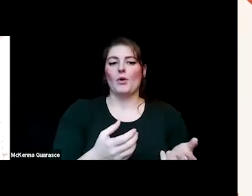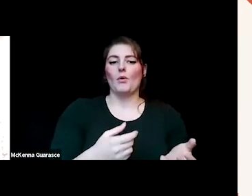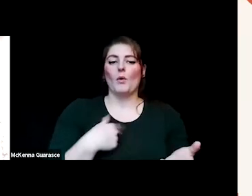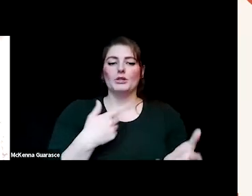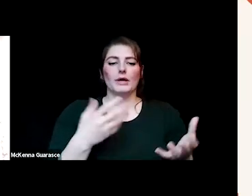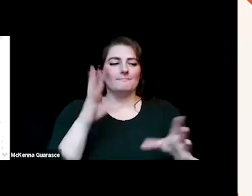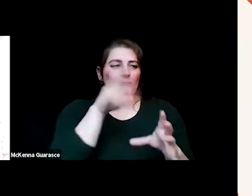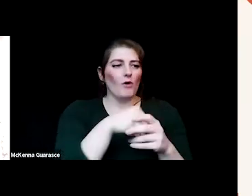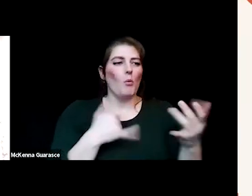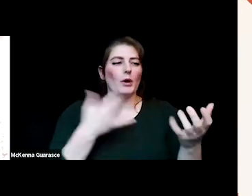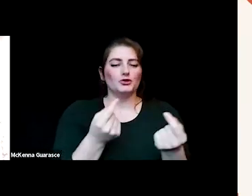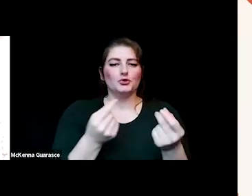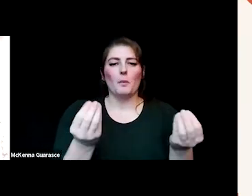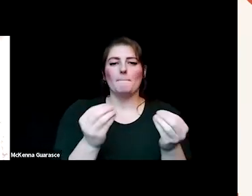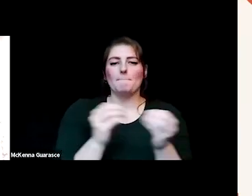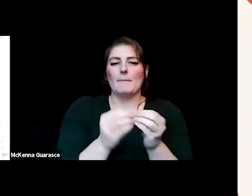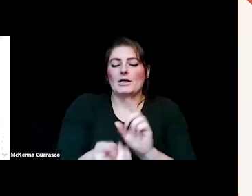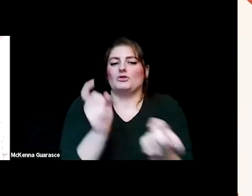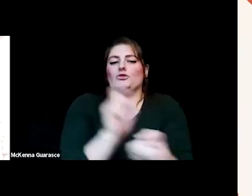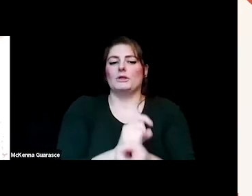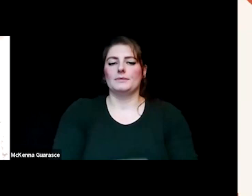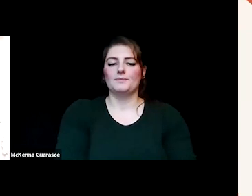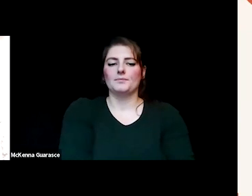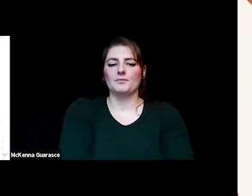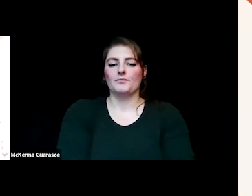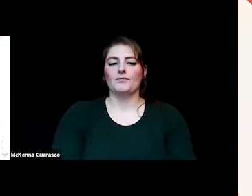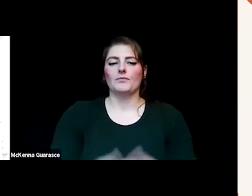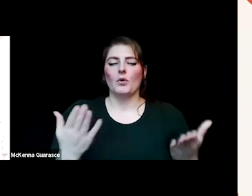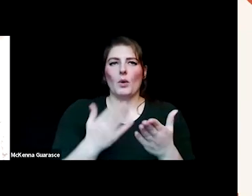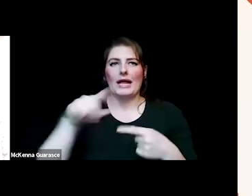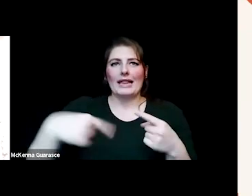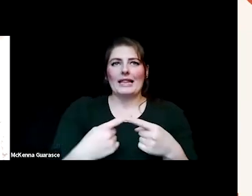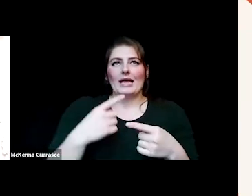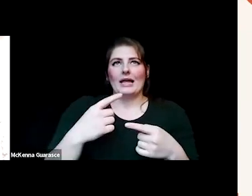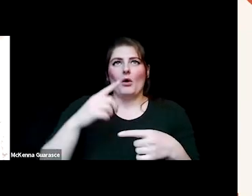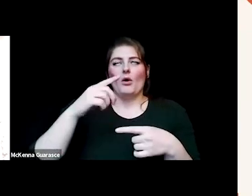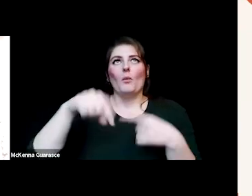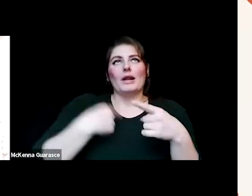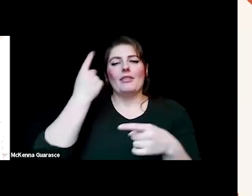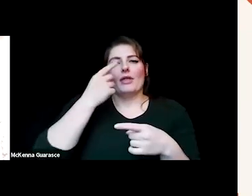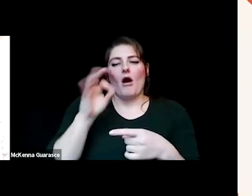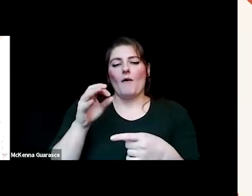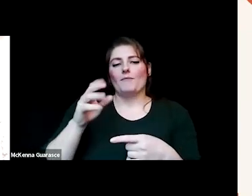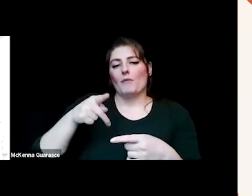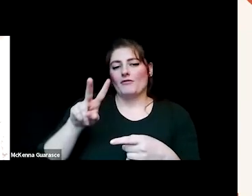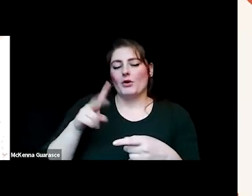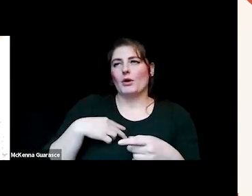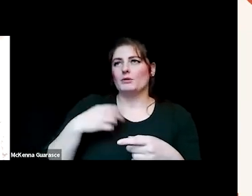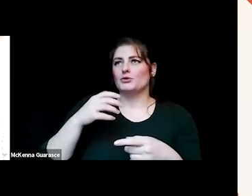para marcar la diferencia. Cuando pienso en Parkview, hay un señor mayor que vivía dos puertas más abajo de la mía,